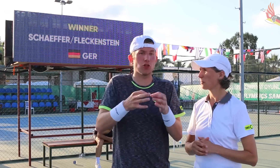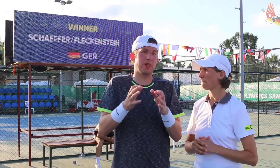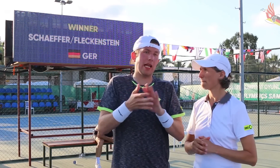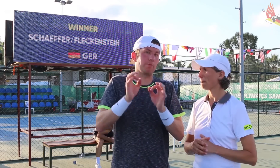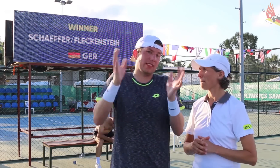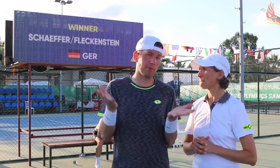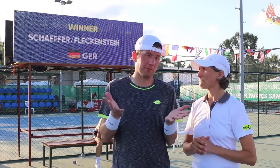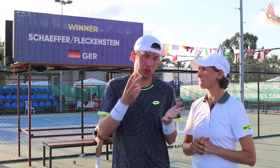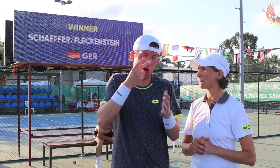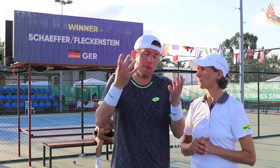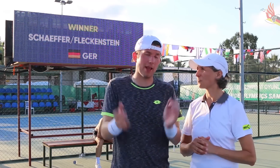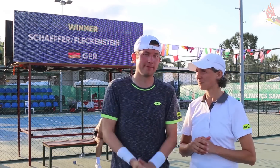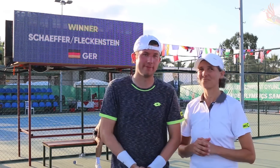Hoffentlich klappt es im nächsten Spiel. Schauen wir mal.